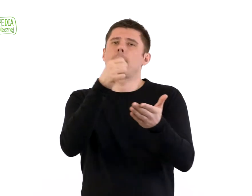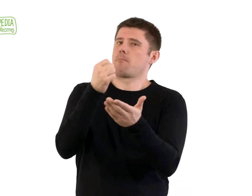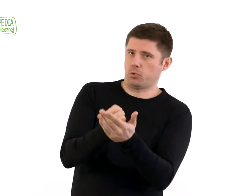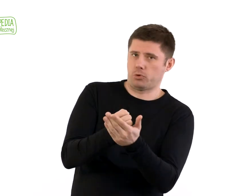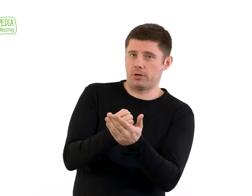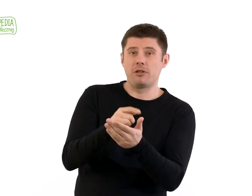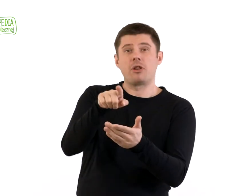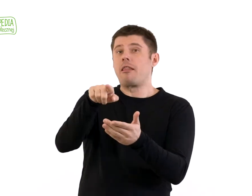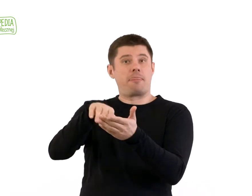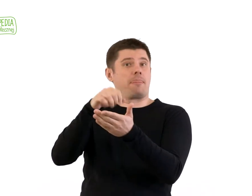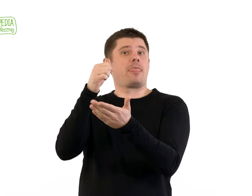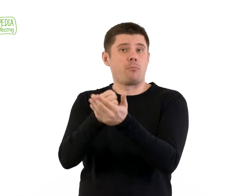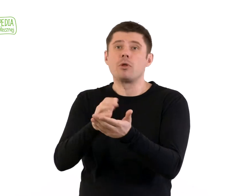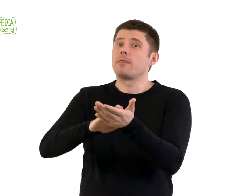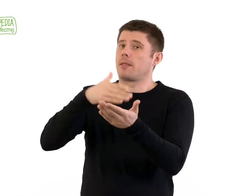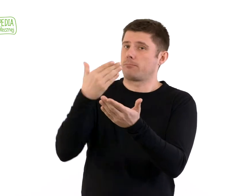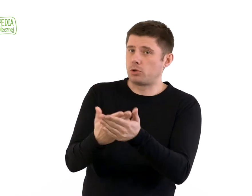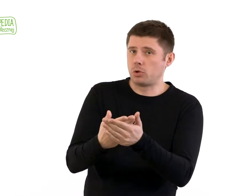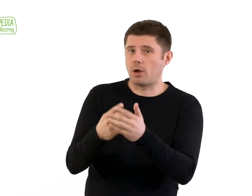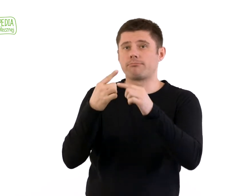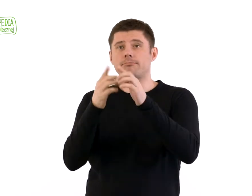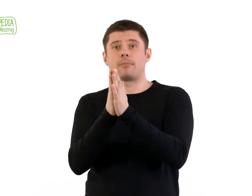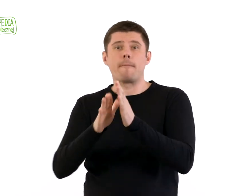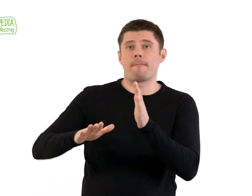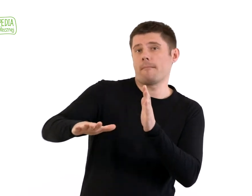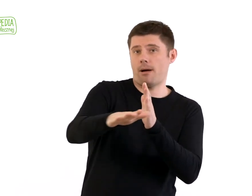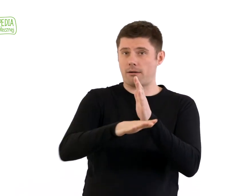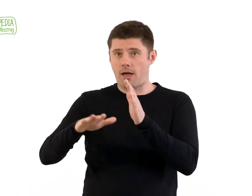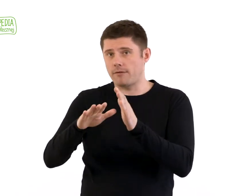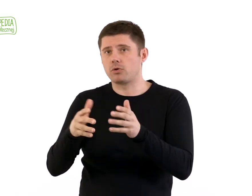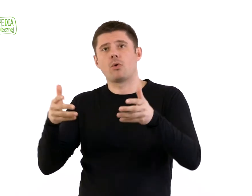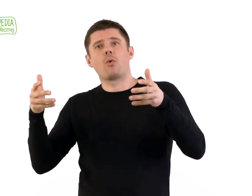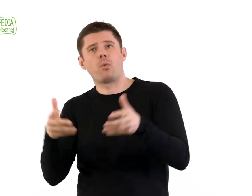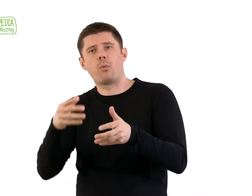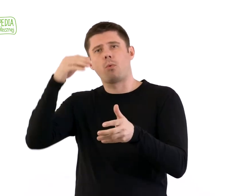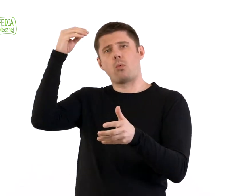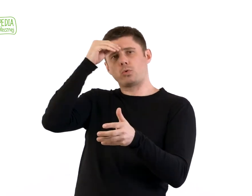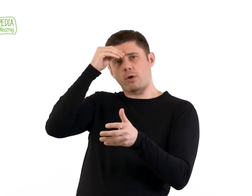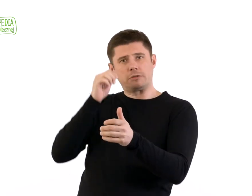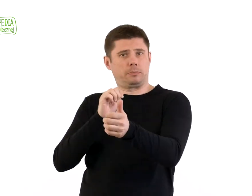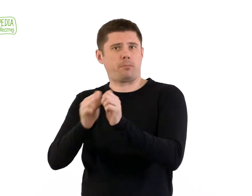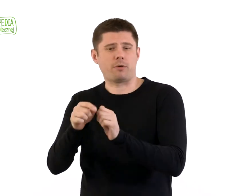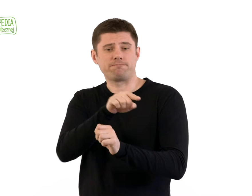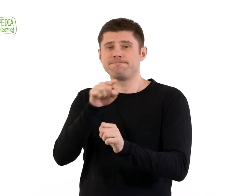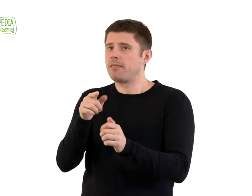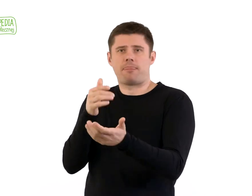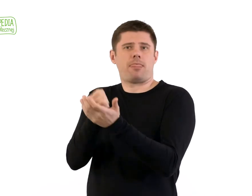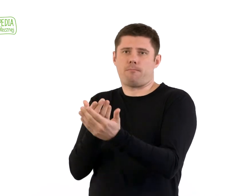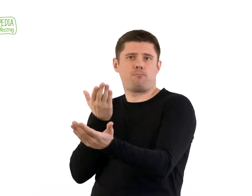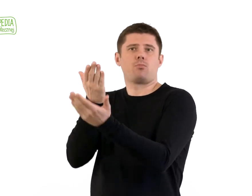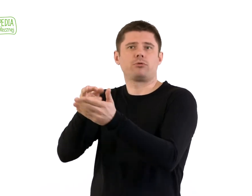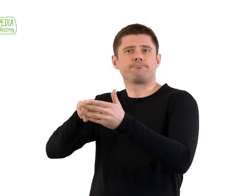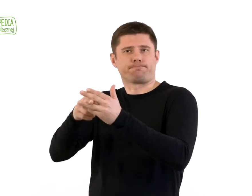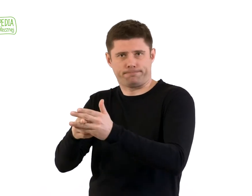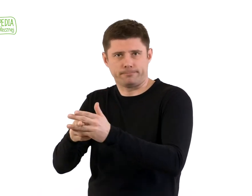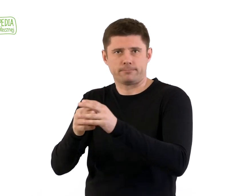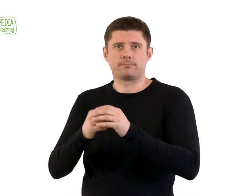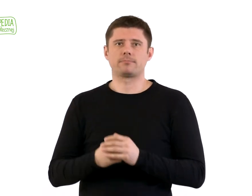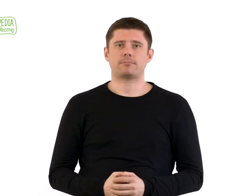czy nie (np. parafie, uczniowskie kluby sportowe nie muszą rejestrować się w KRS).